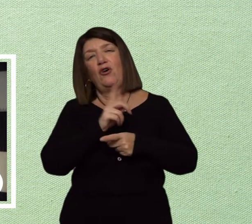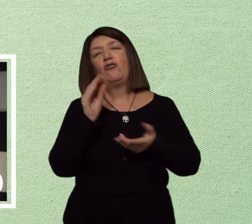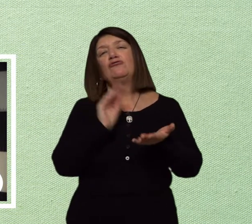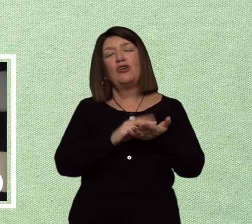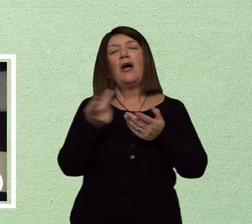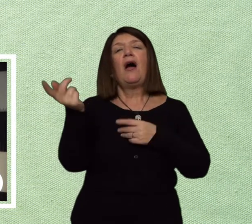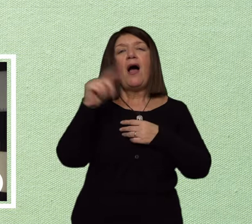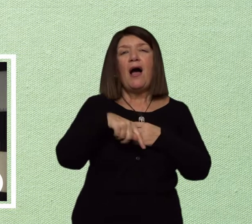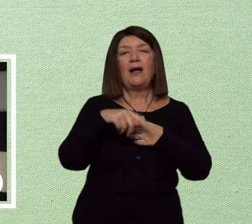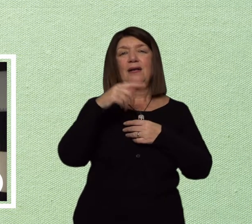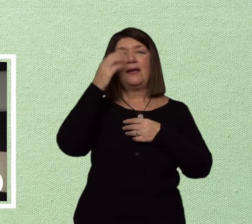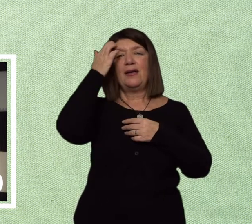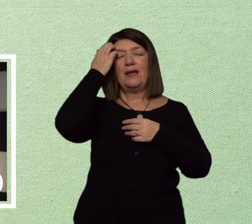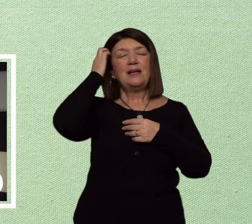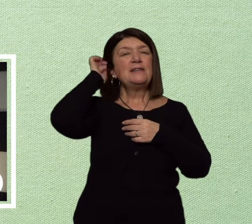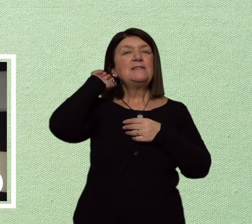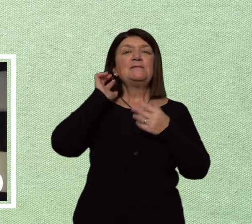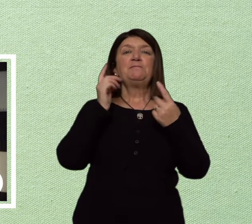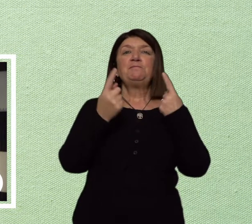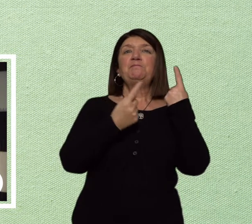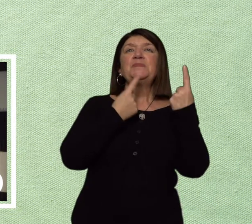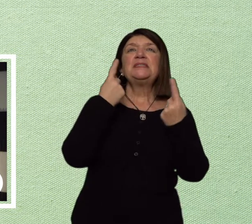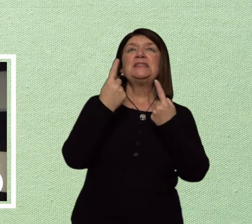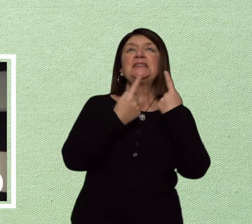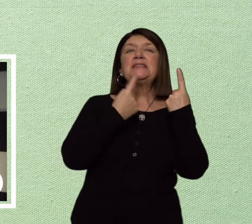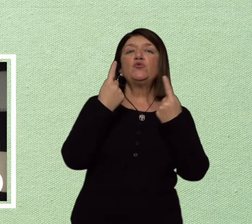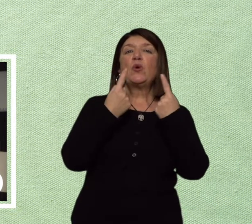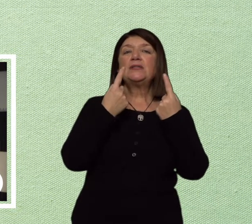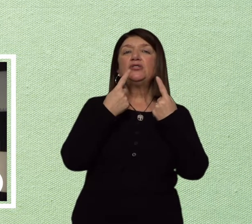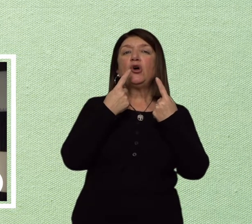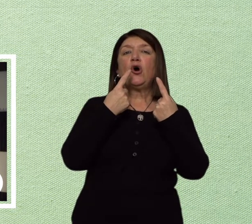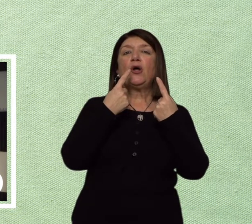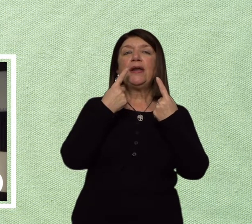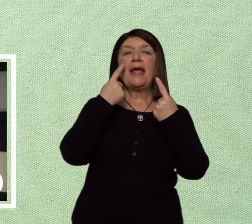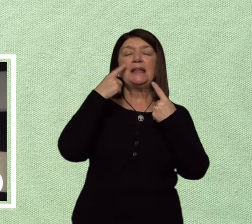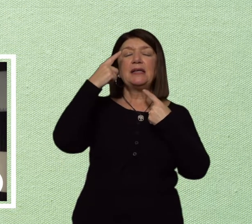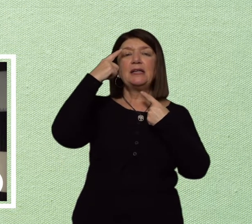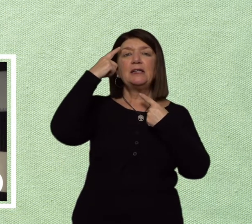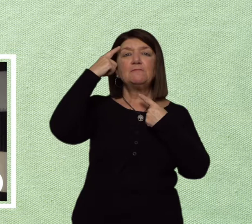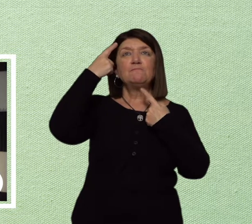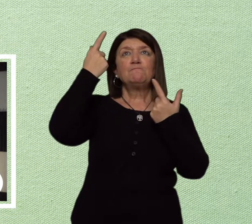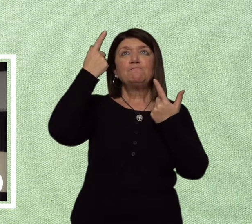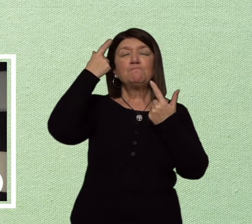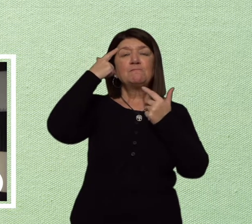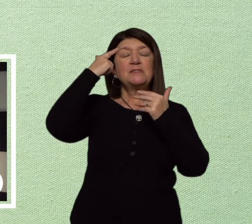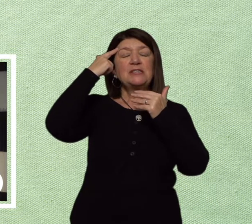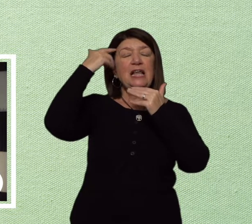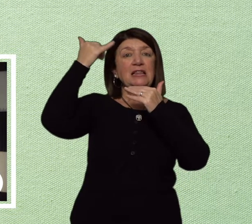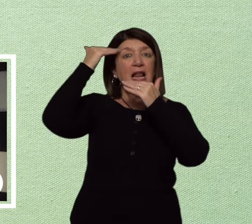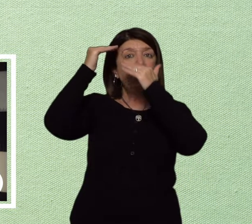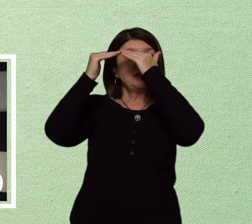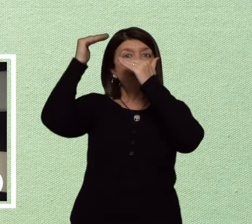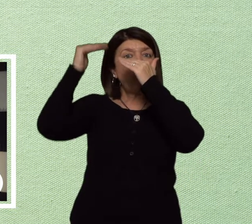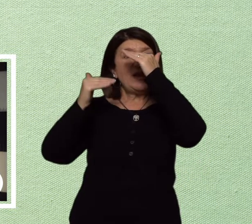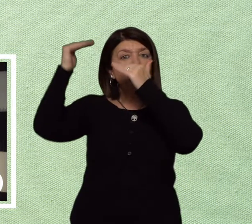capacità per esempio di comprensione, il livello intellettivo, la capacità di comprendere, il livello